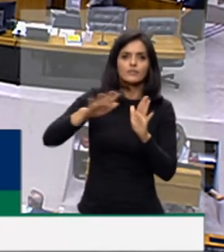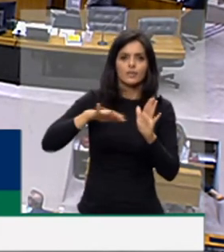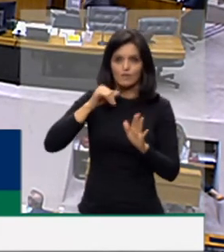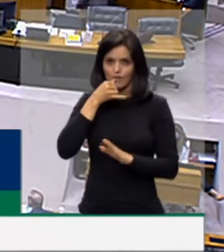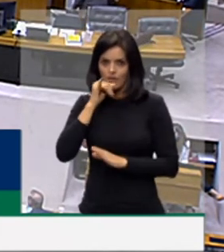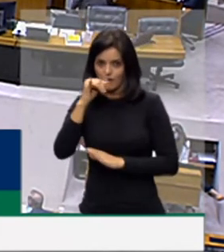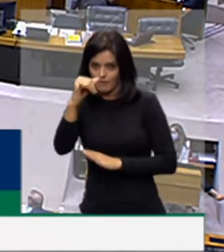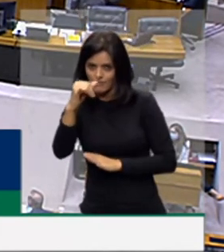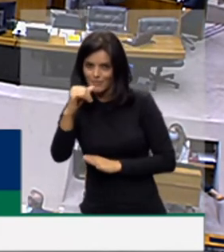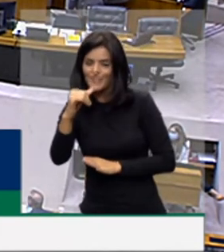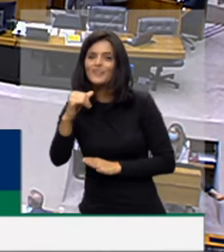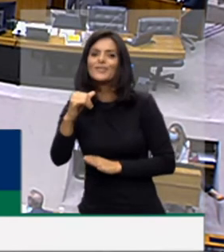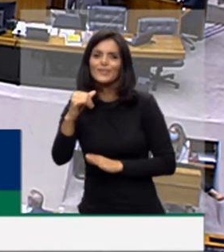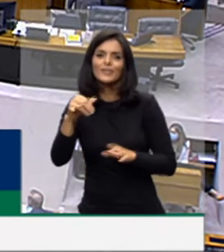ESTÁ TENDO ANTES DE ENTRAR NO MÉRITO DA MEDIDA PROVISÓRIA